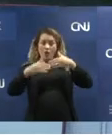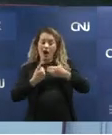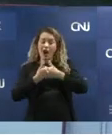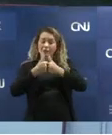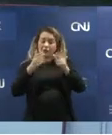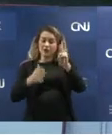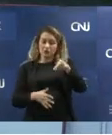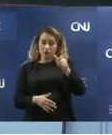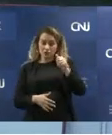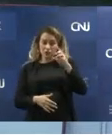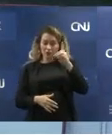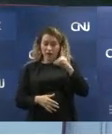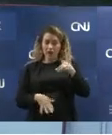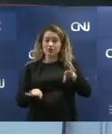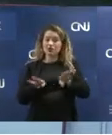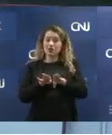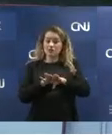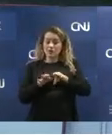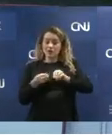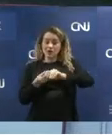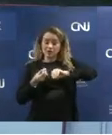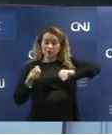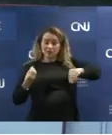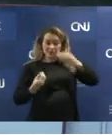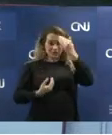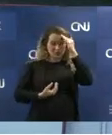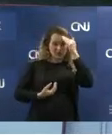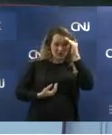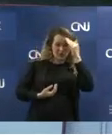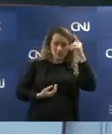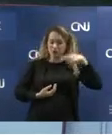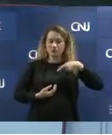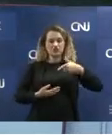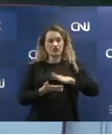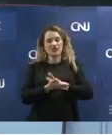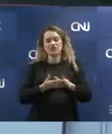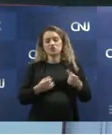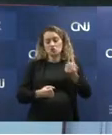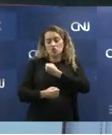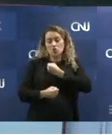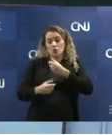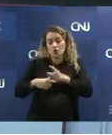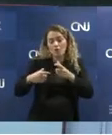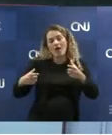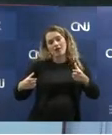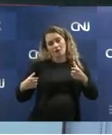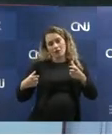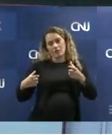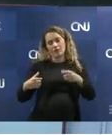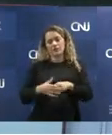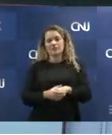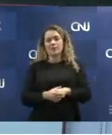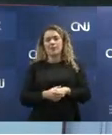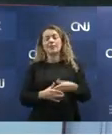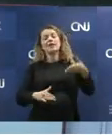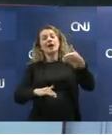levou a que não houvesse uma maioria absoluta. E aqui, qual é a questão?